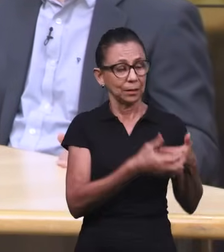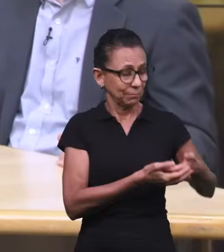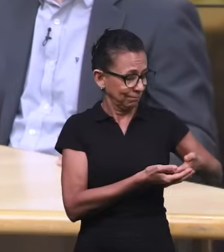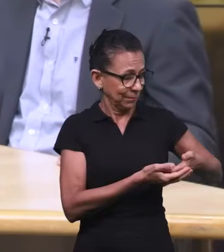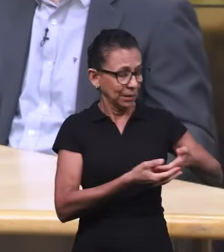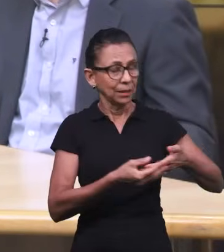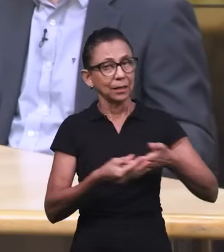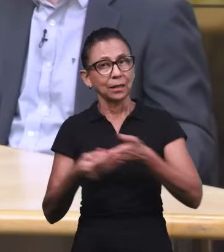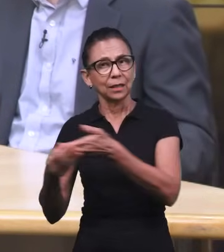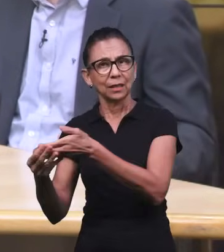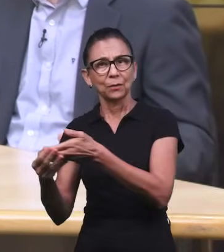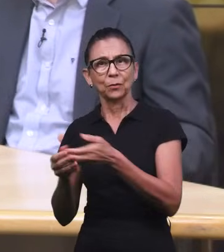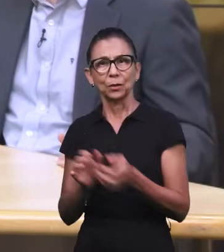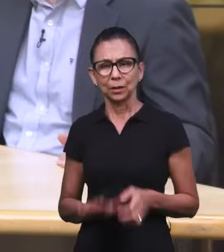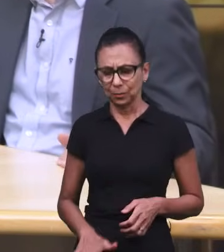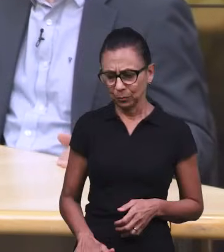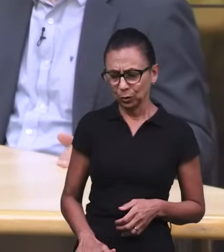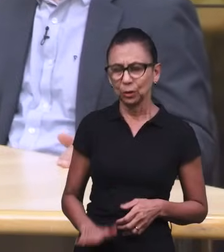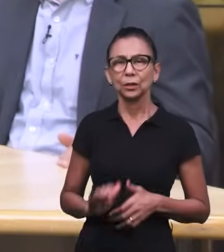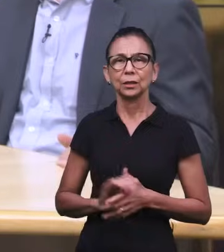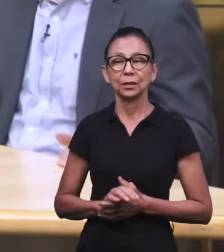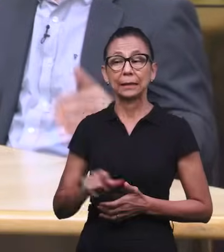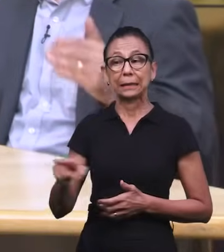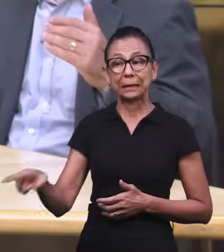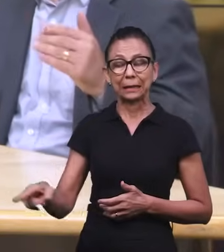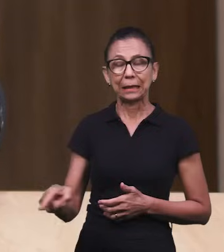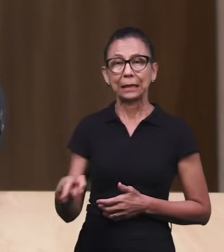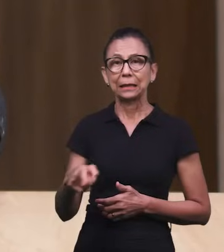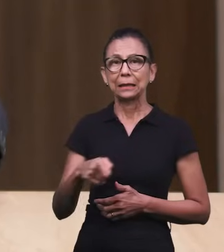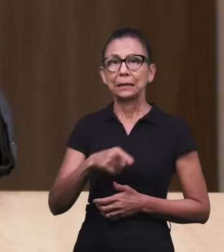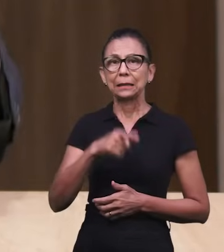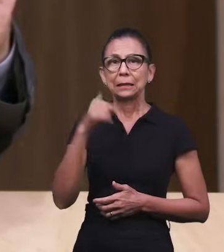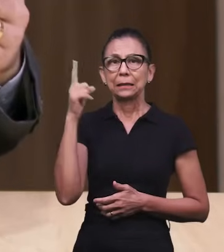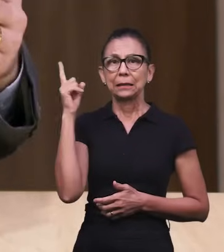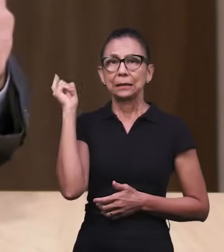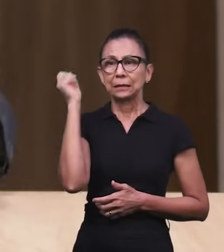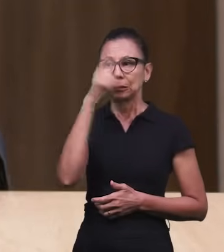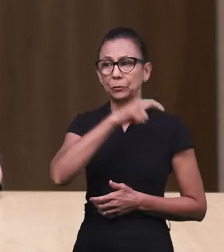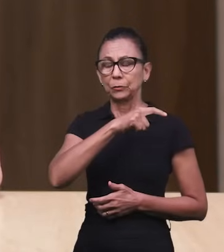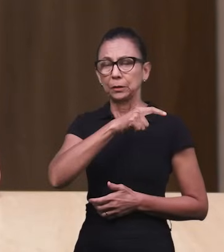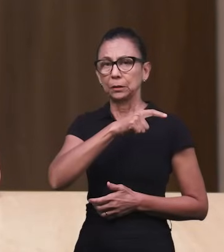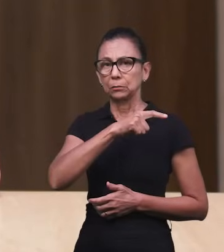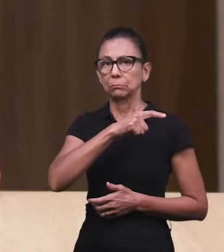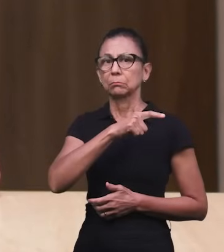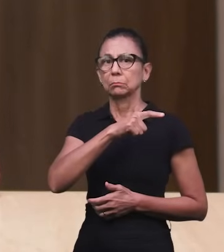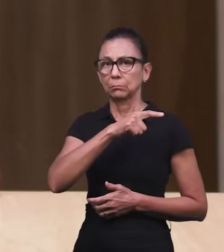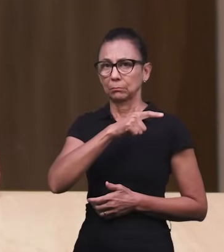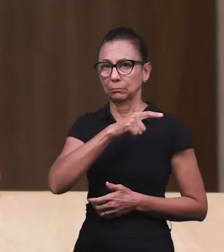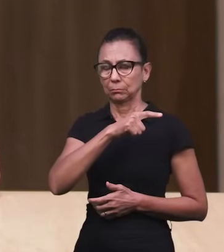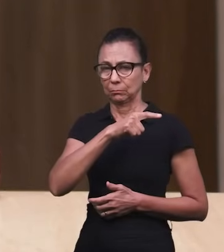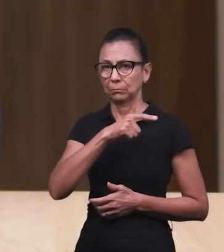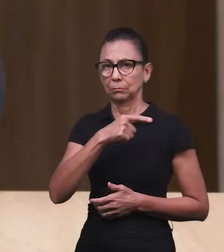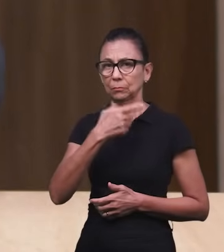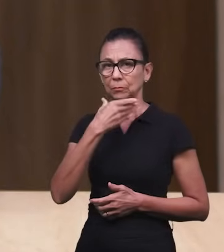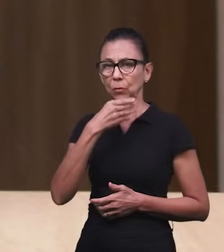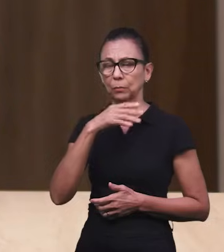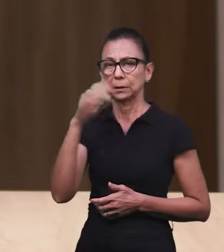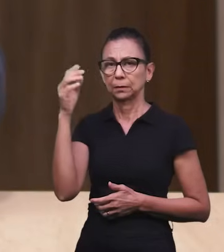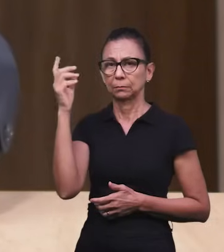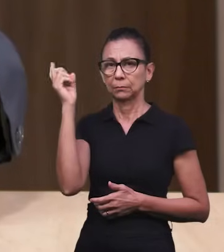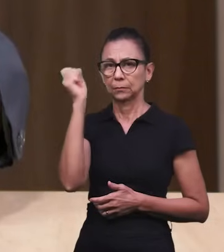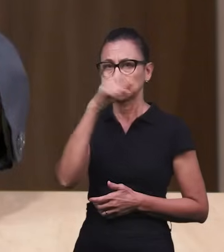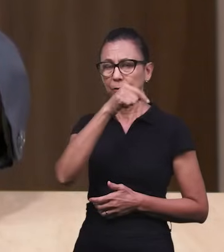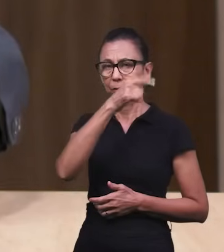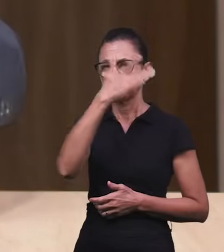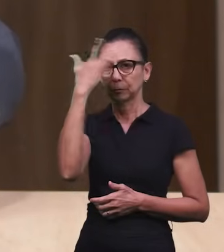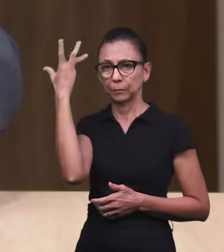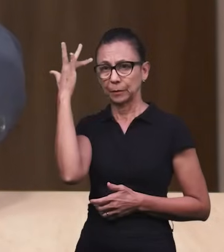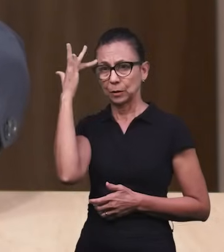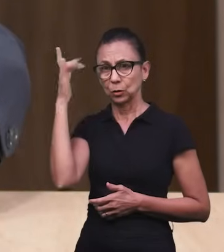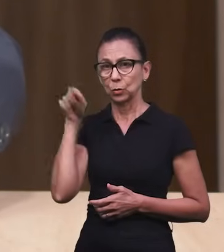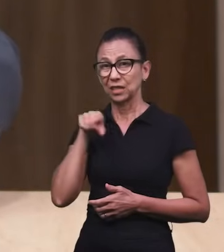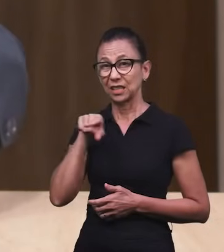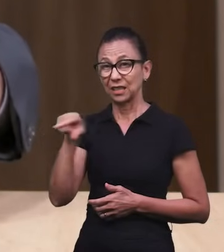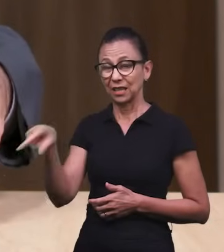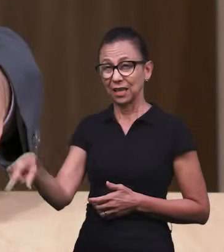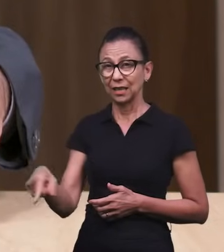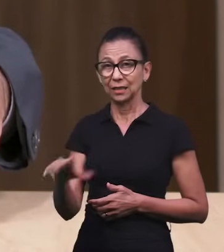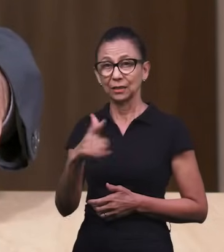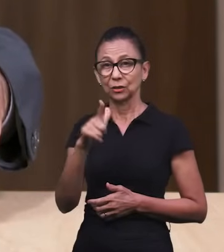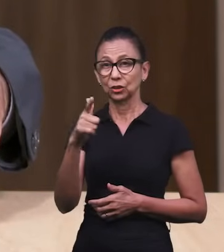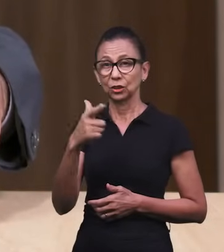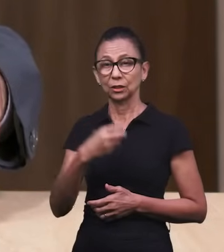verdadeiras feras homens que esqueceram do projeto de Deus esqueceram da revelação da vida espiritual